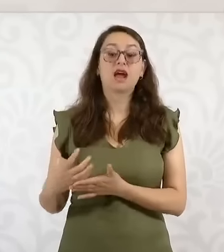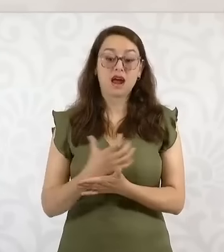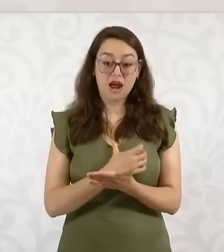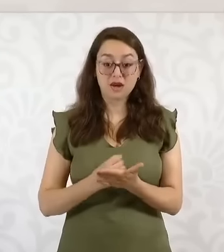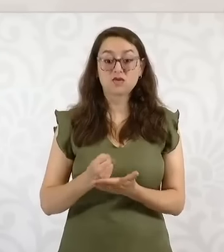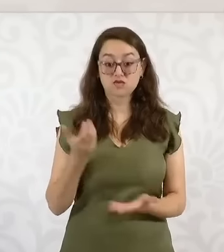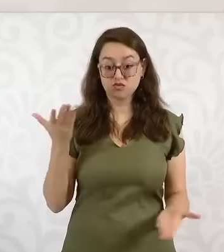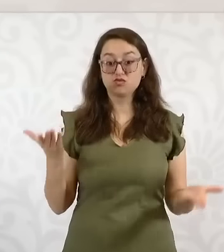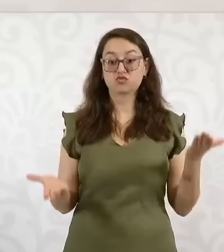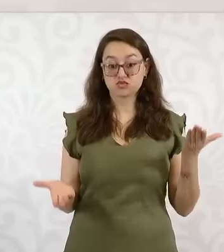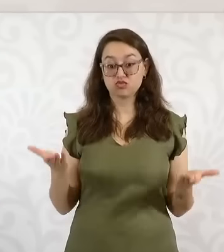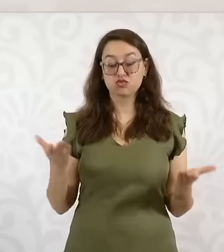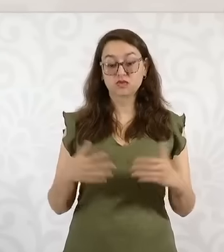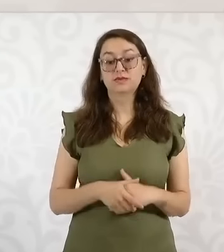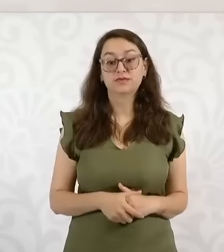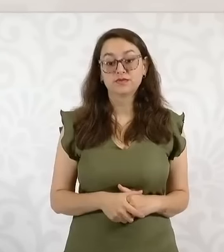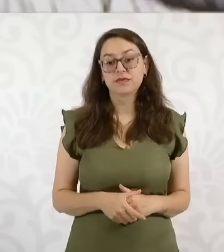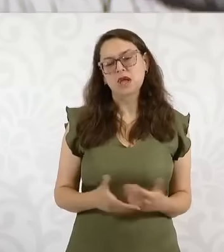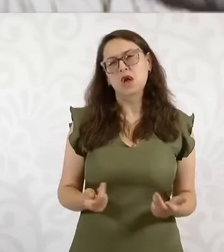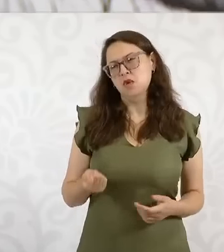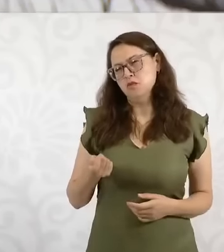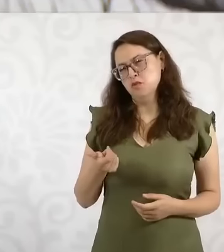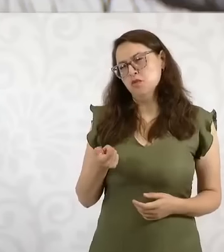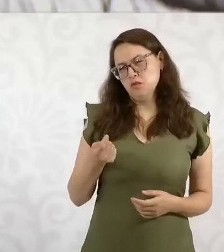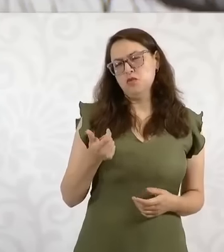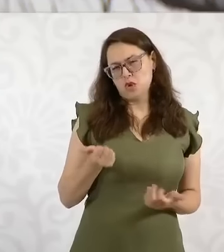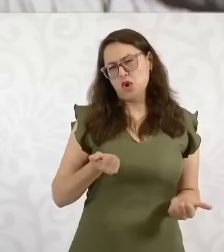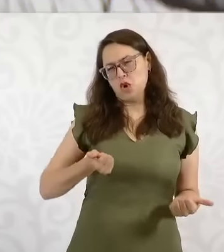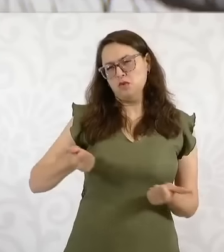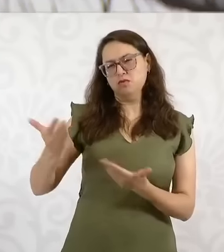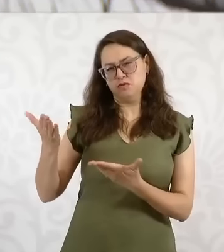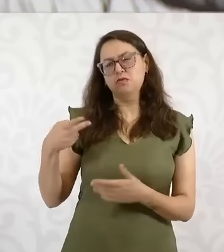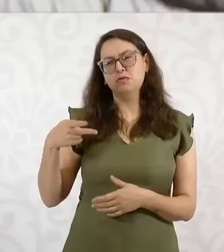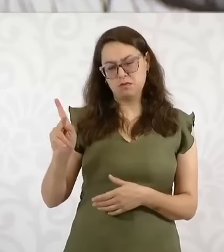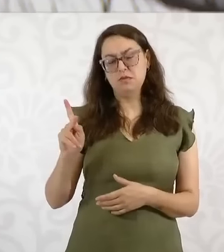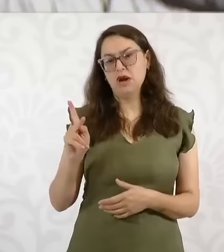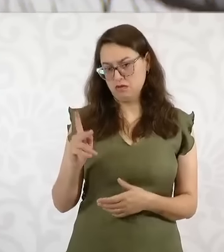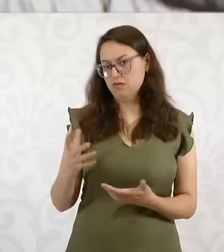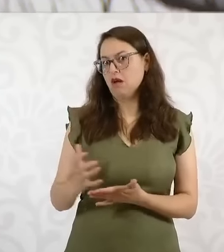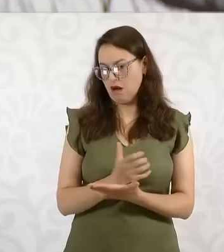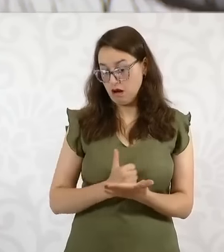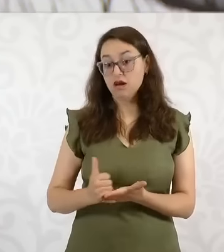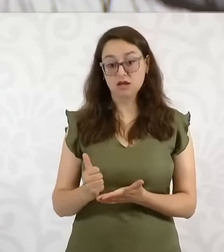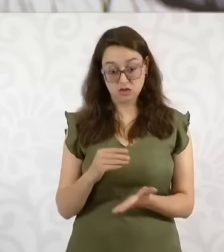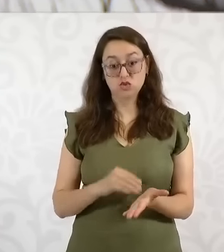es poca porque la mayoría va al procesamiento, pero esa parte que todavía se exporta tiene una